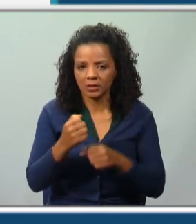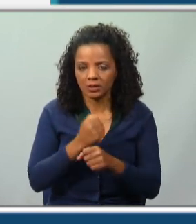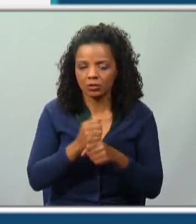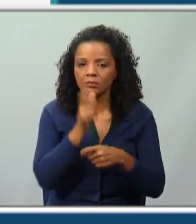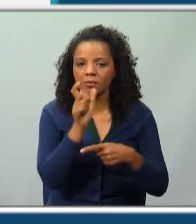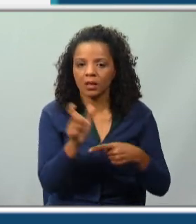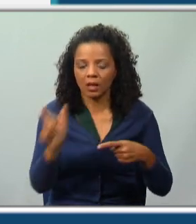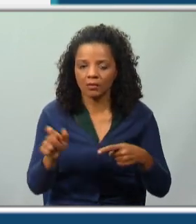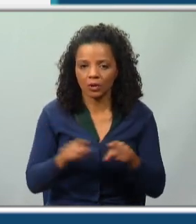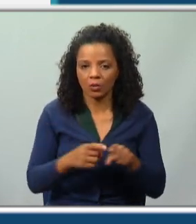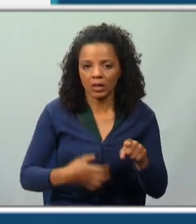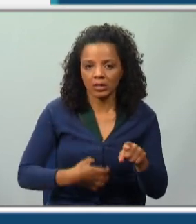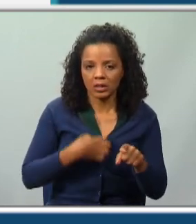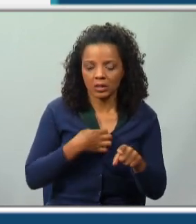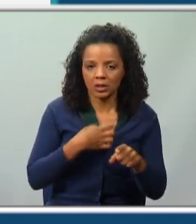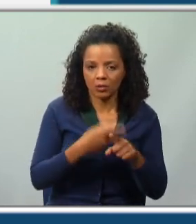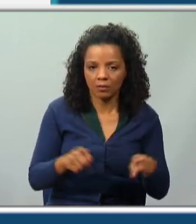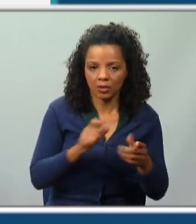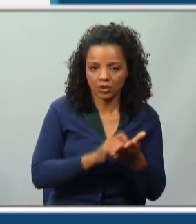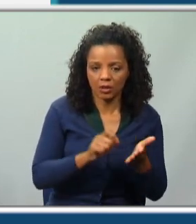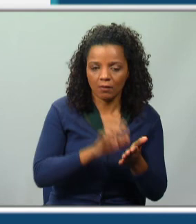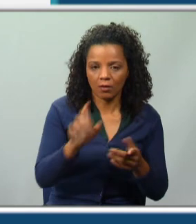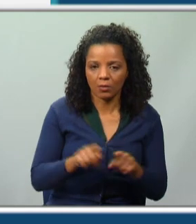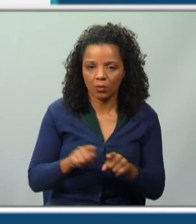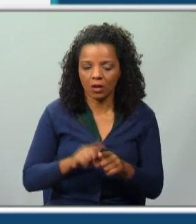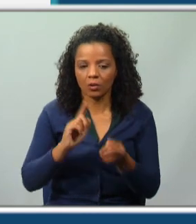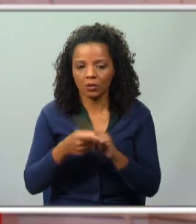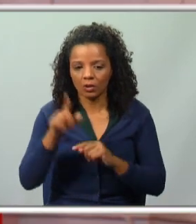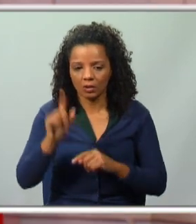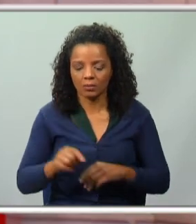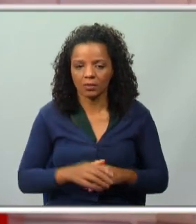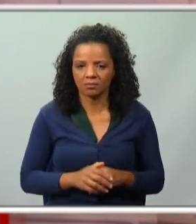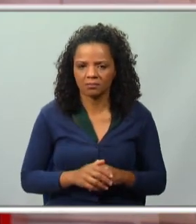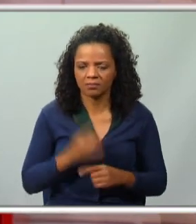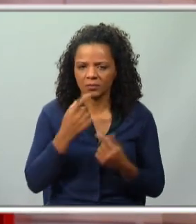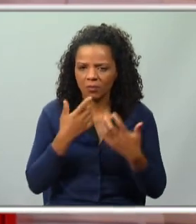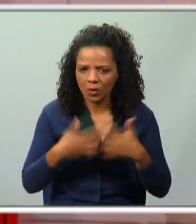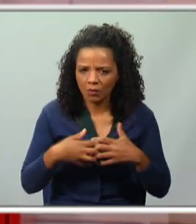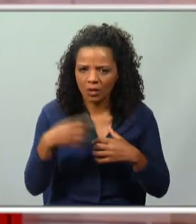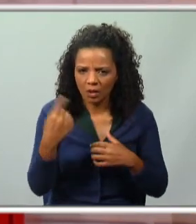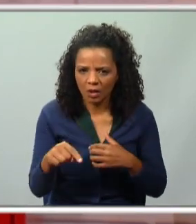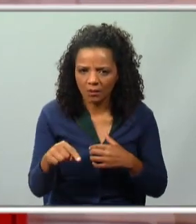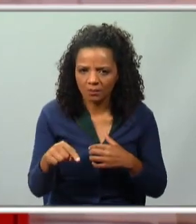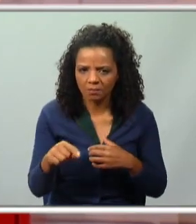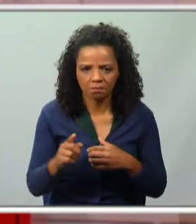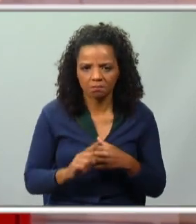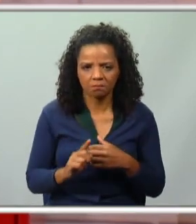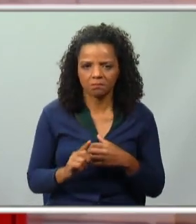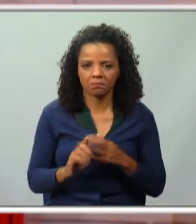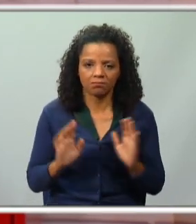as palavras homonimas e as palavras homógrafas ficou alguma dúvida não então 同音詞和詞同形異義詞當時沒有任何疑問